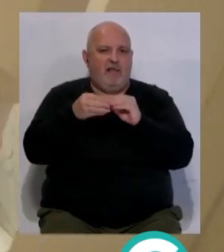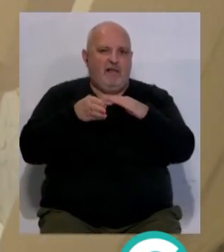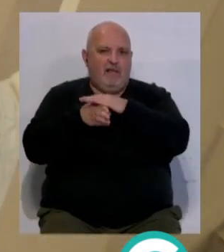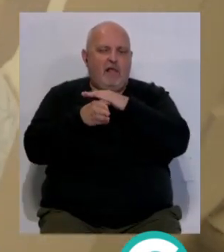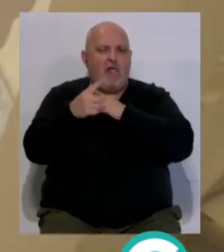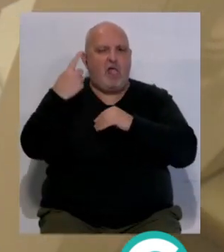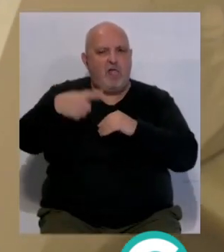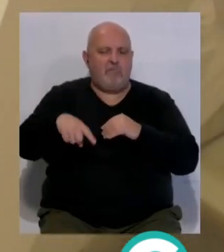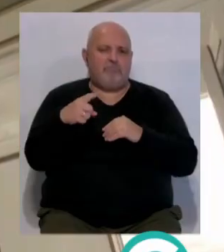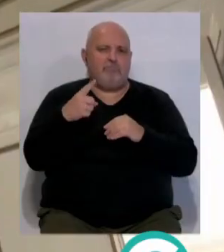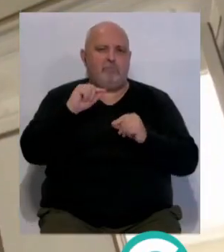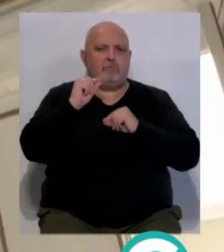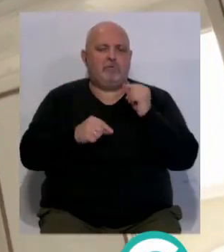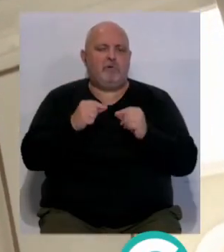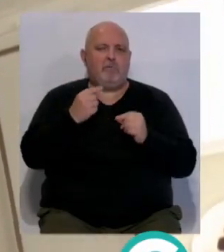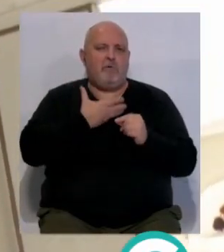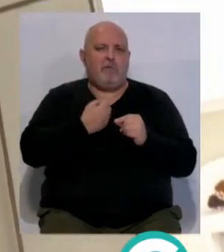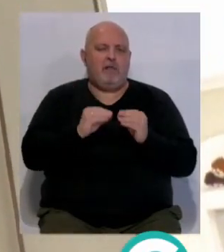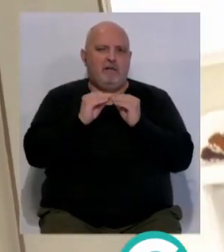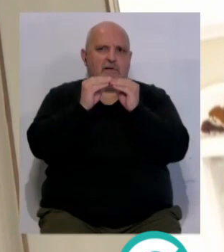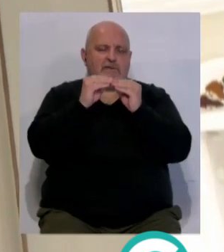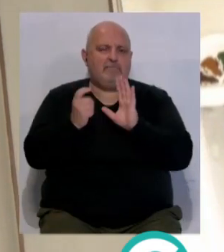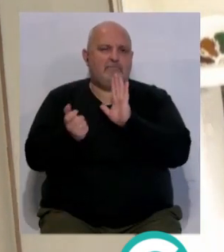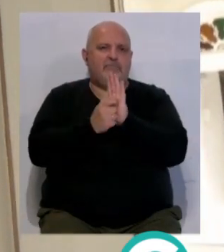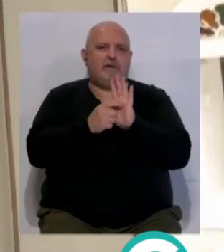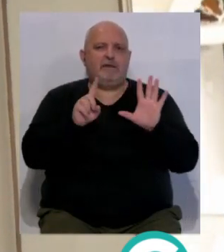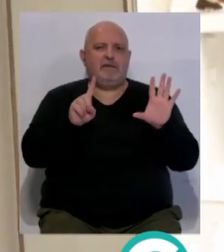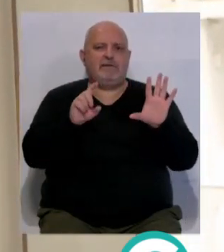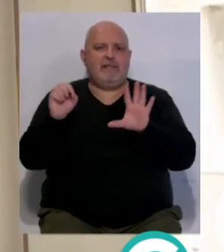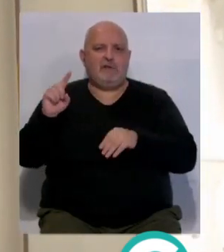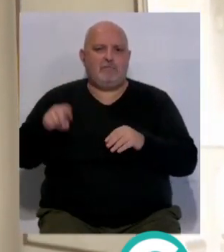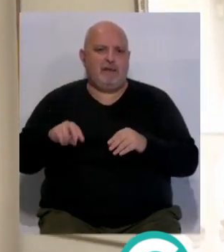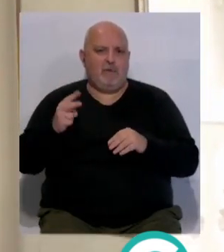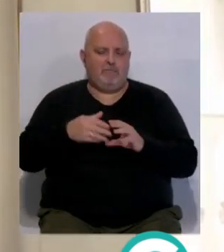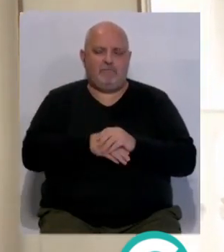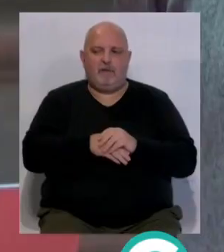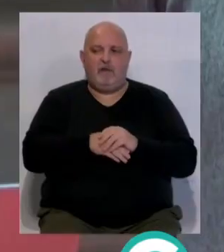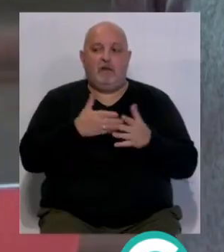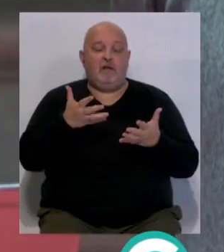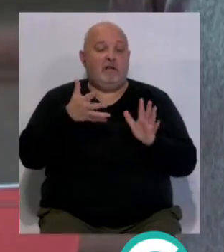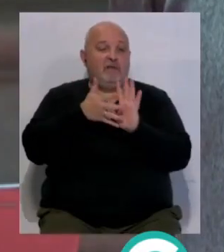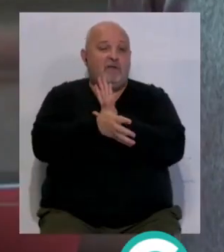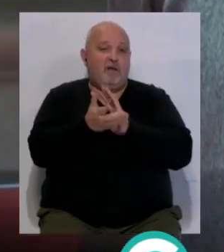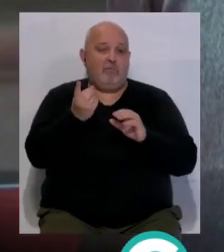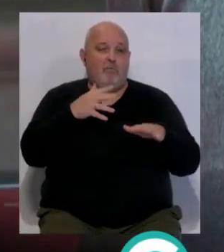cuentan con un presupuesto municipal ya consignado de 600000 qué supone esto un movimiento a nivel